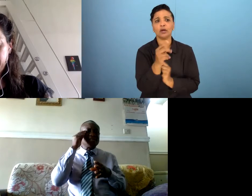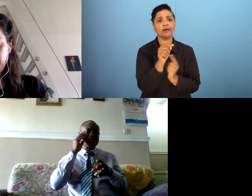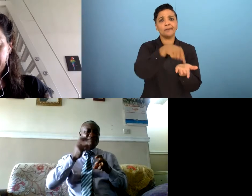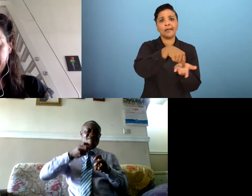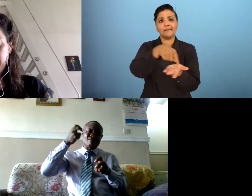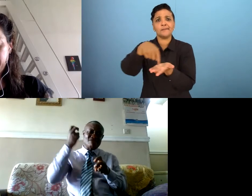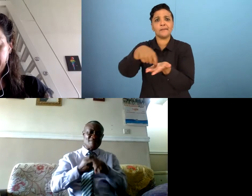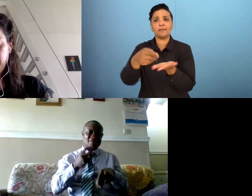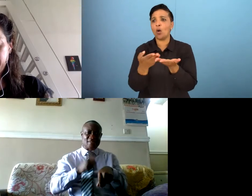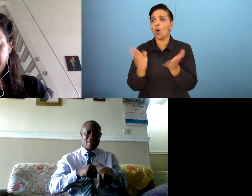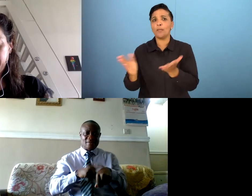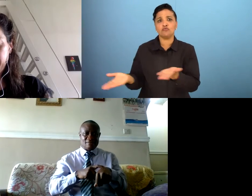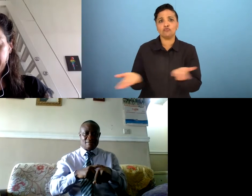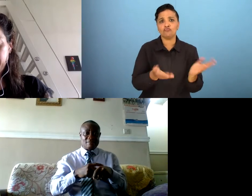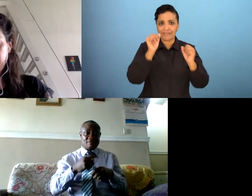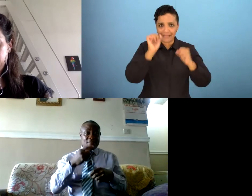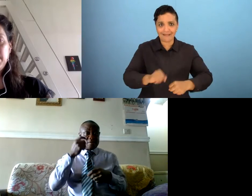Se cerraron hospitales y solo se abrieron uno o dos centros de salud en cada estado para